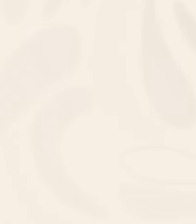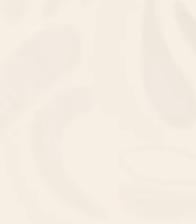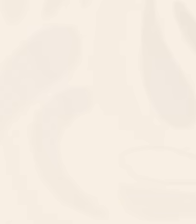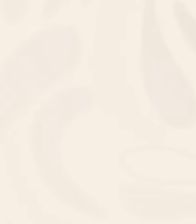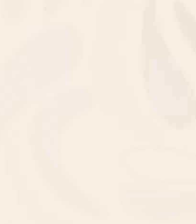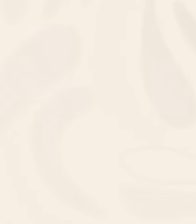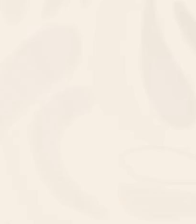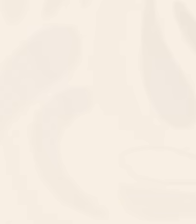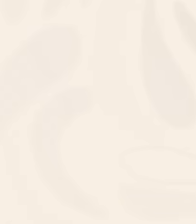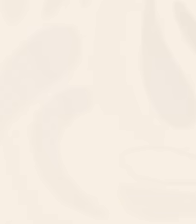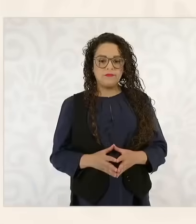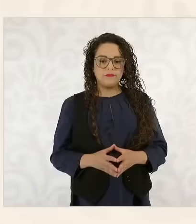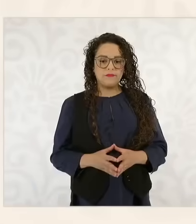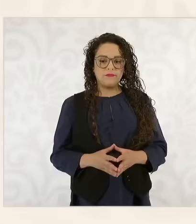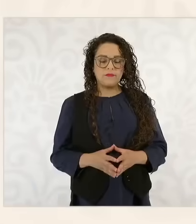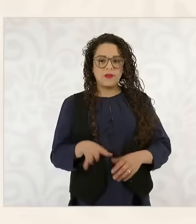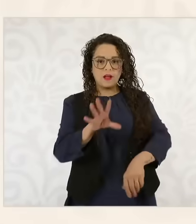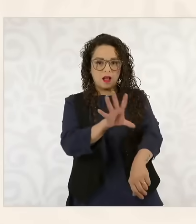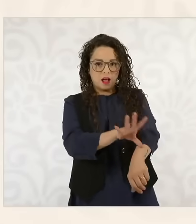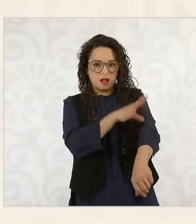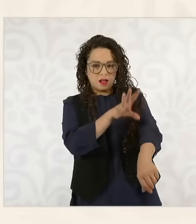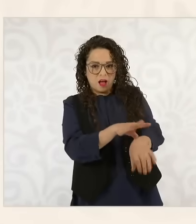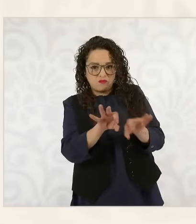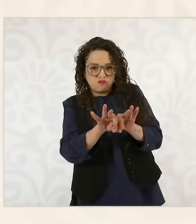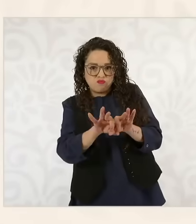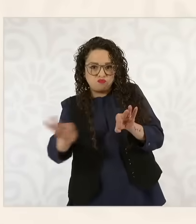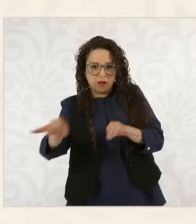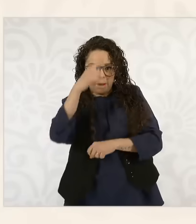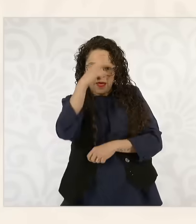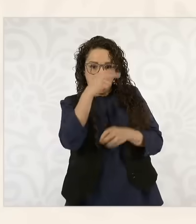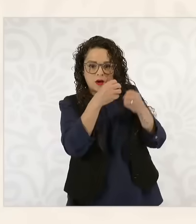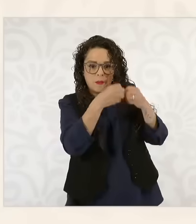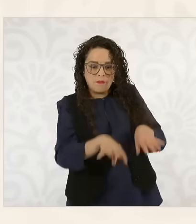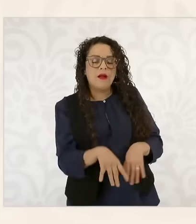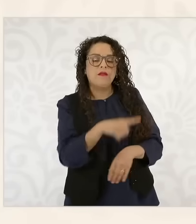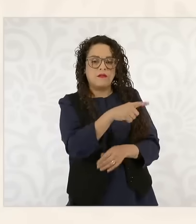alta temperatura para reducción de pérdidas. Las crucetas aislantes nos ayudan también a ser más eh